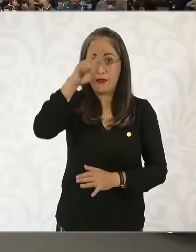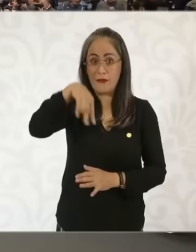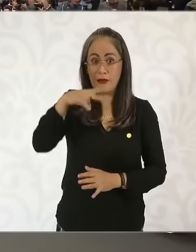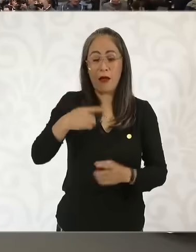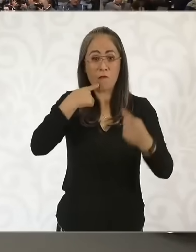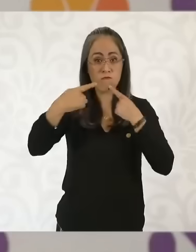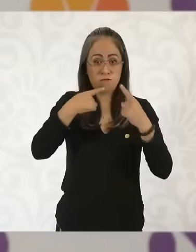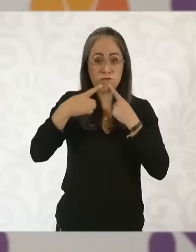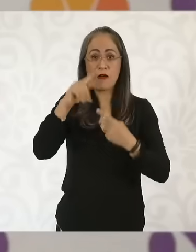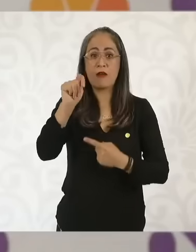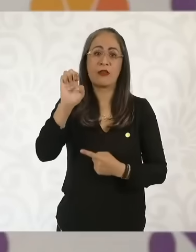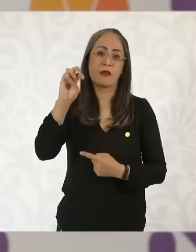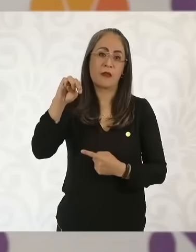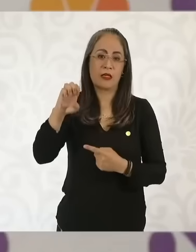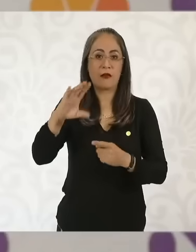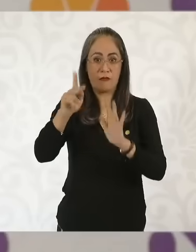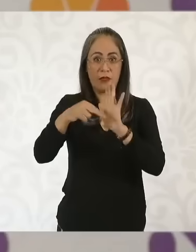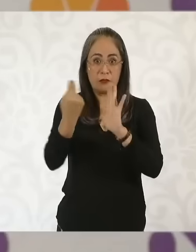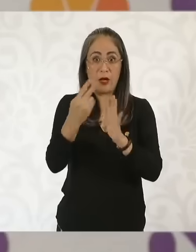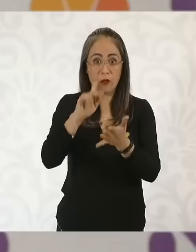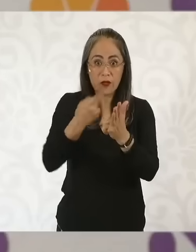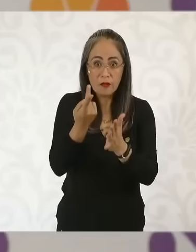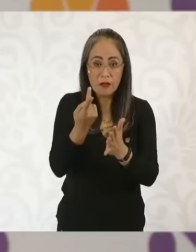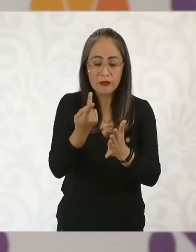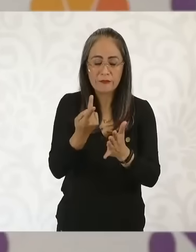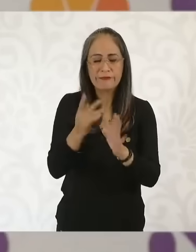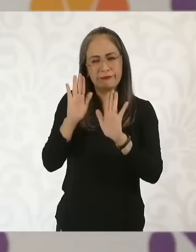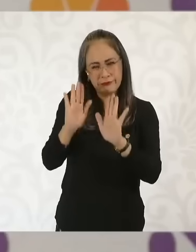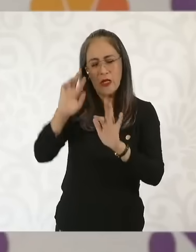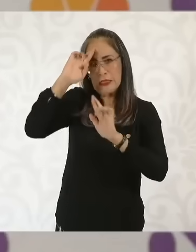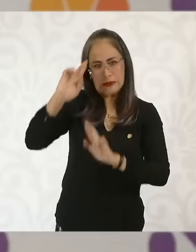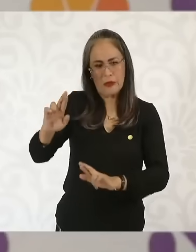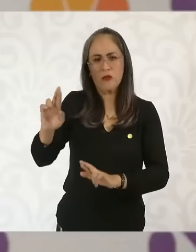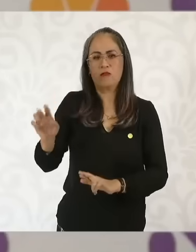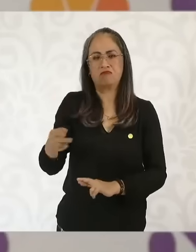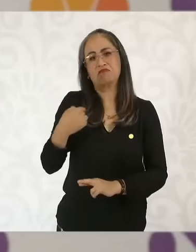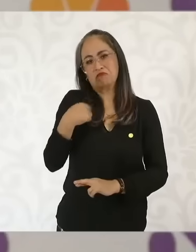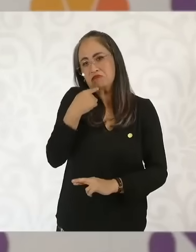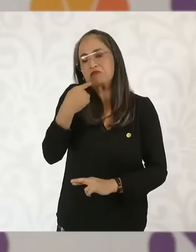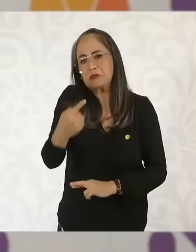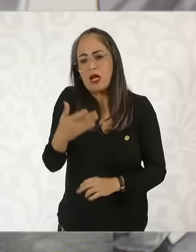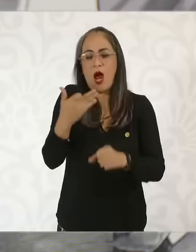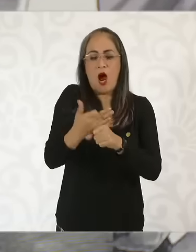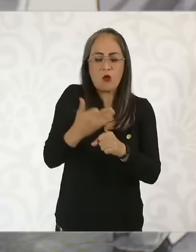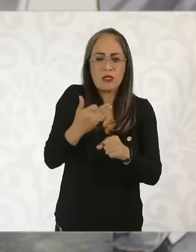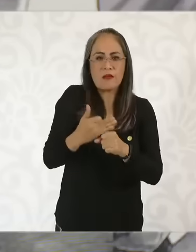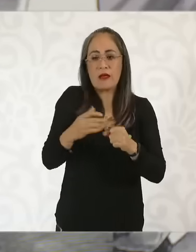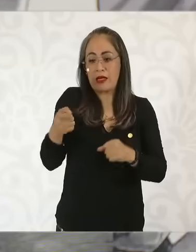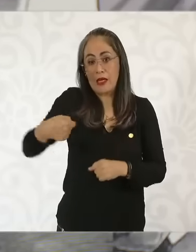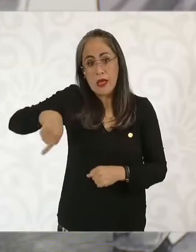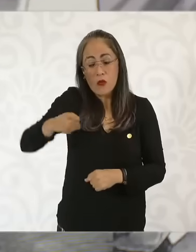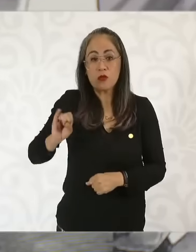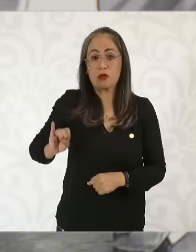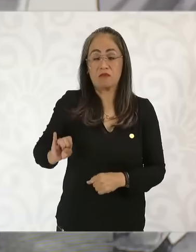yo les diría que no están entendiendo lo que está ocurriendo adecuadamente por interés político. Eh,